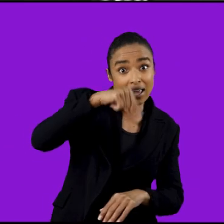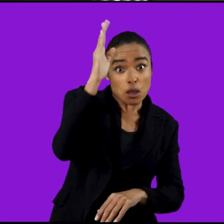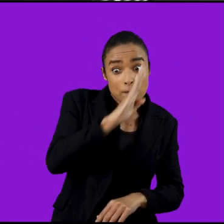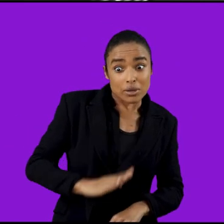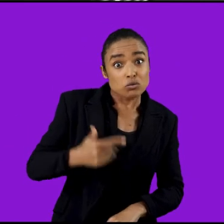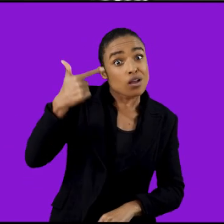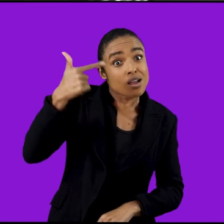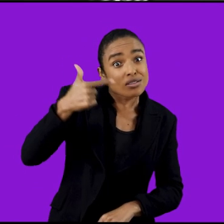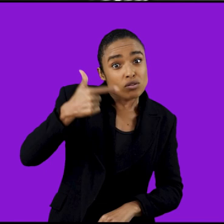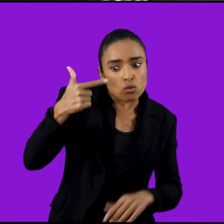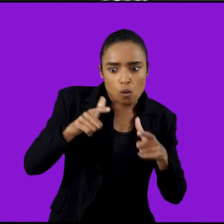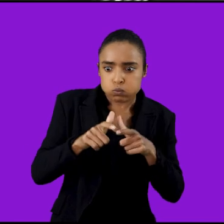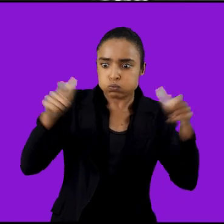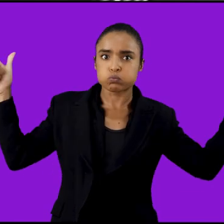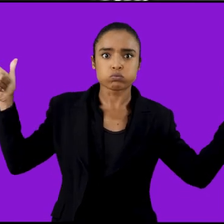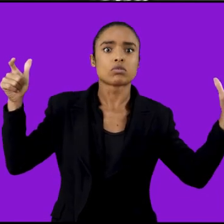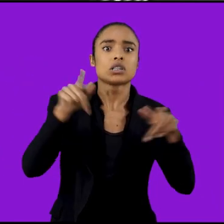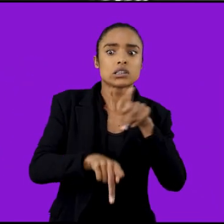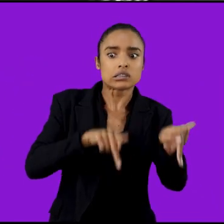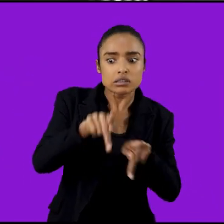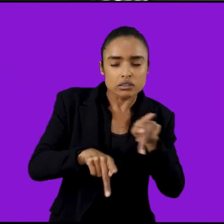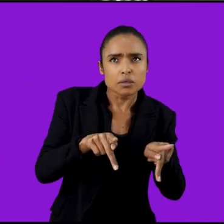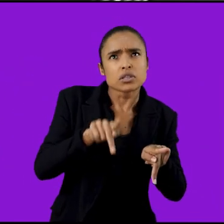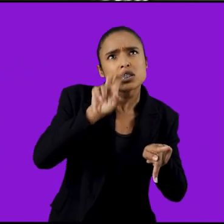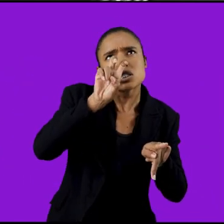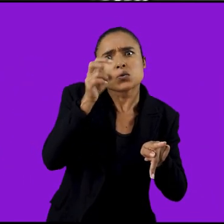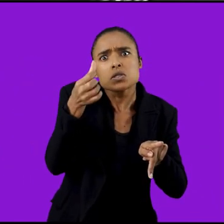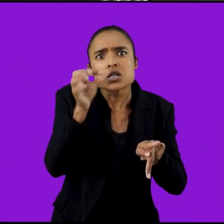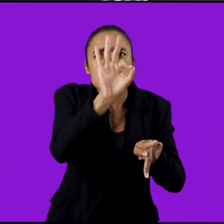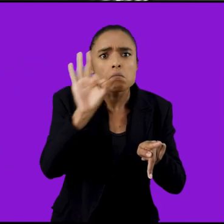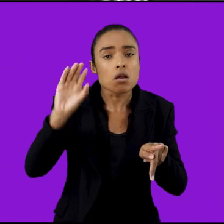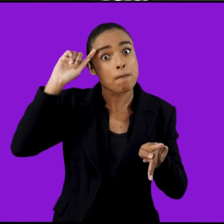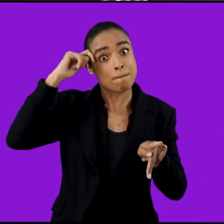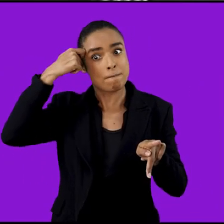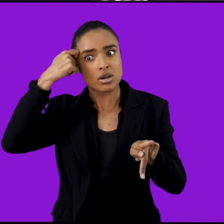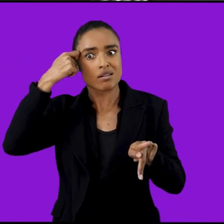negra do mundo, ele tem mais de 50% , são 56%. E esse aumento não foi porque nasceram